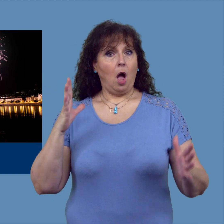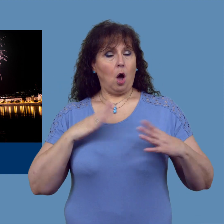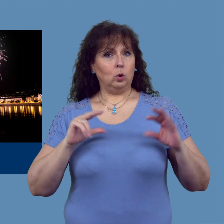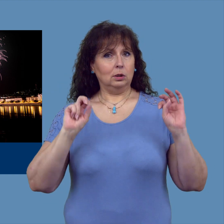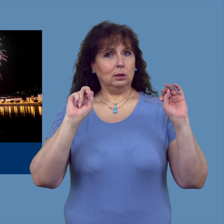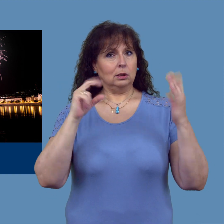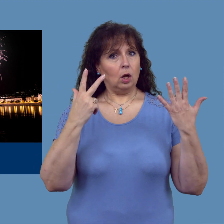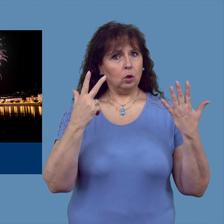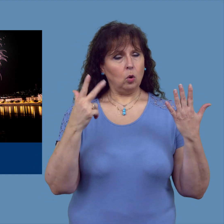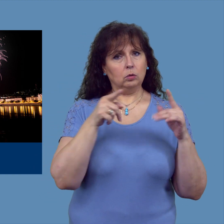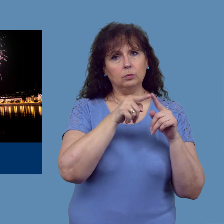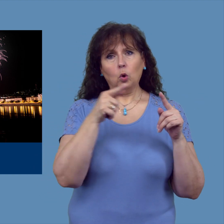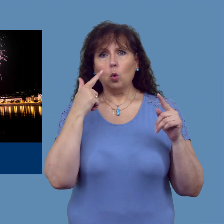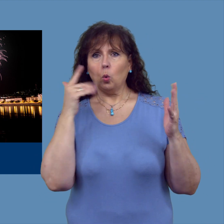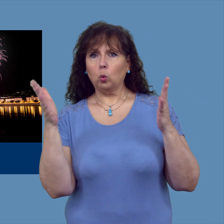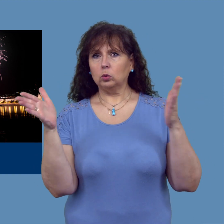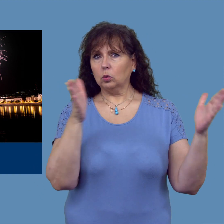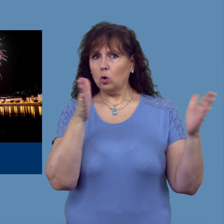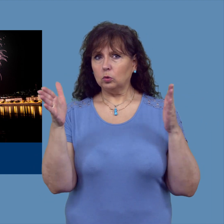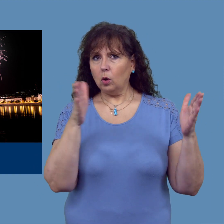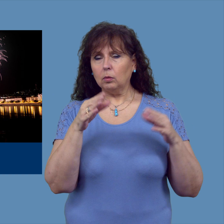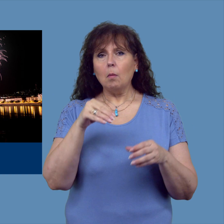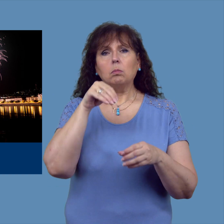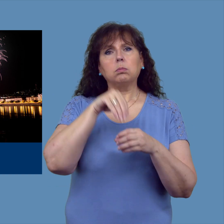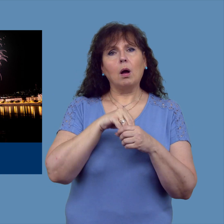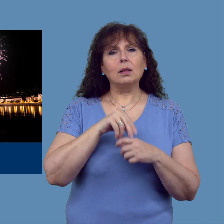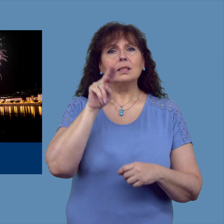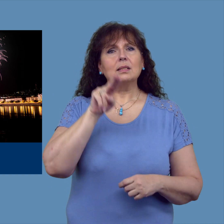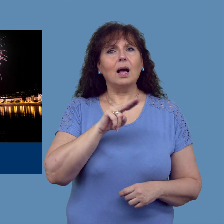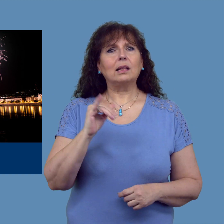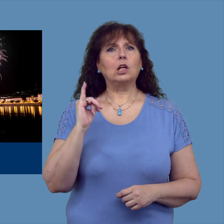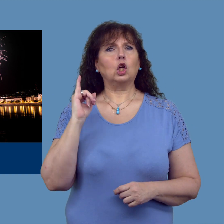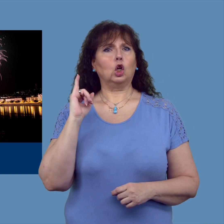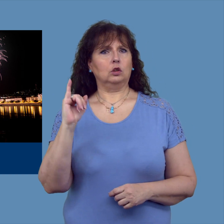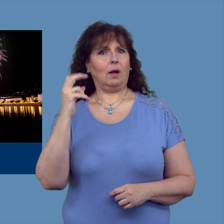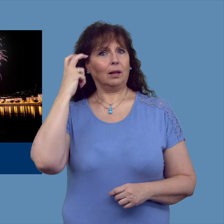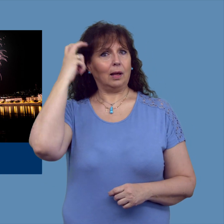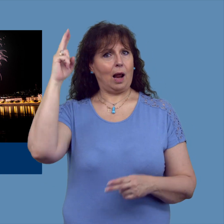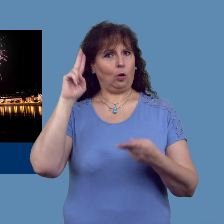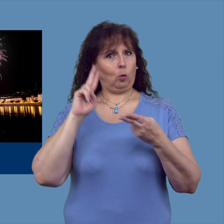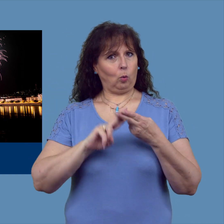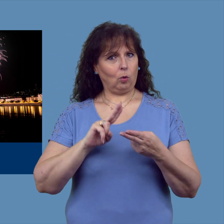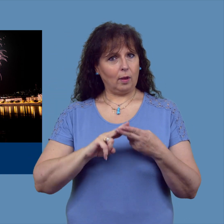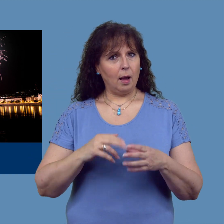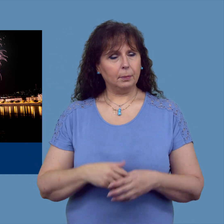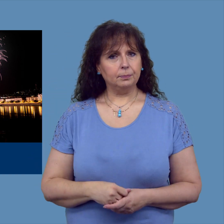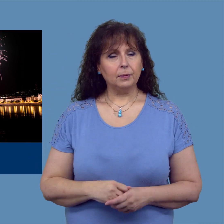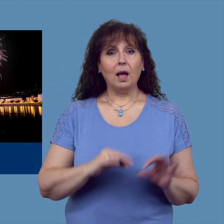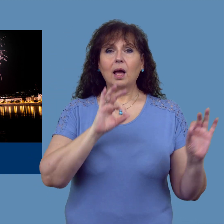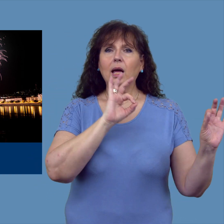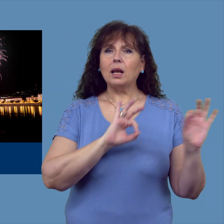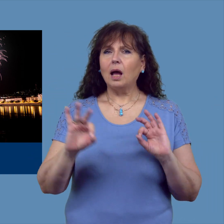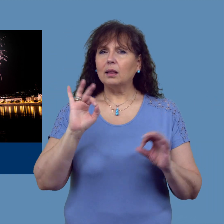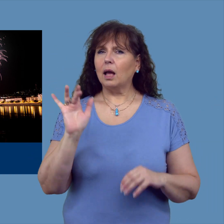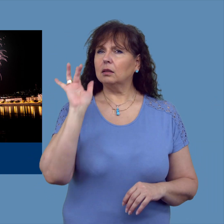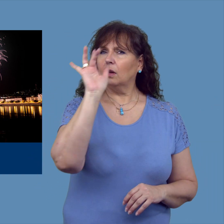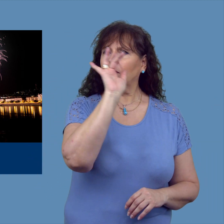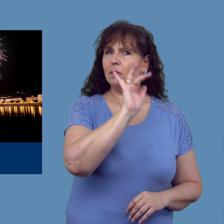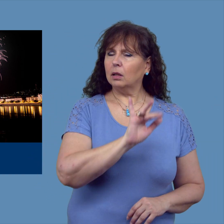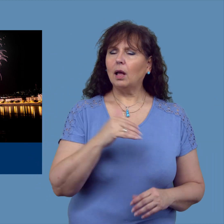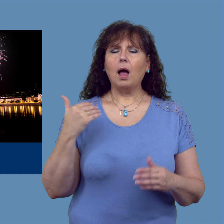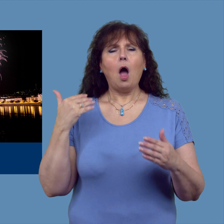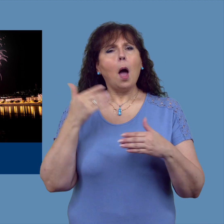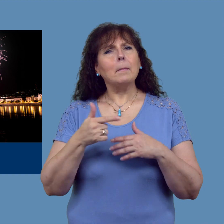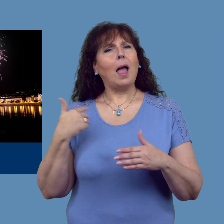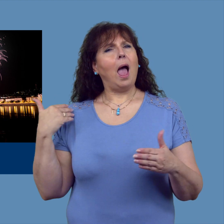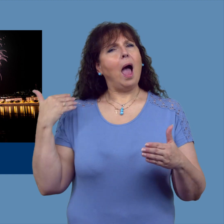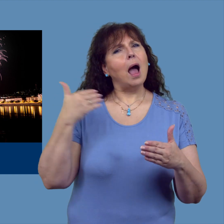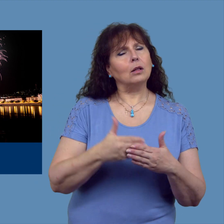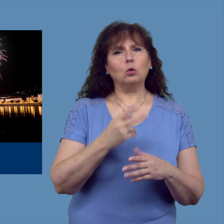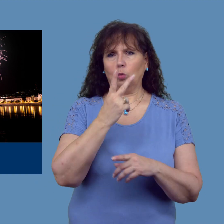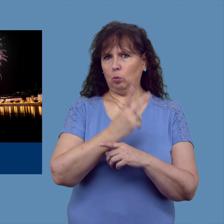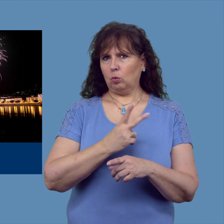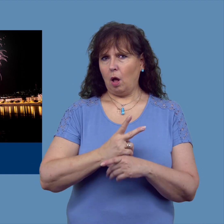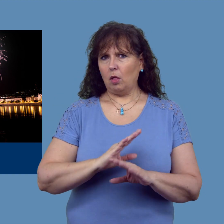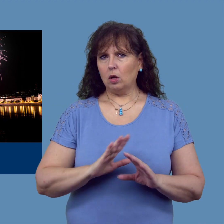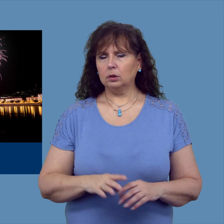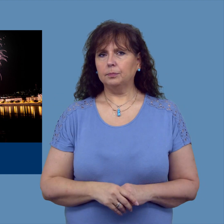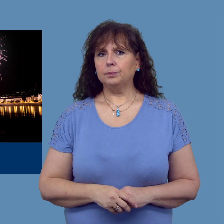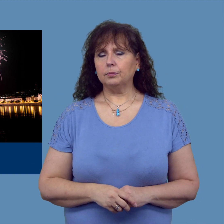augusztus 18. és 20. között államalapító Szent István király ünnepén a menetrend szerint haladnak, és